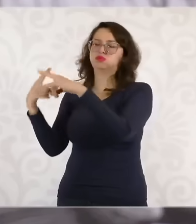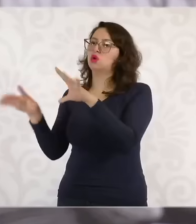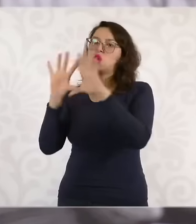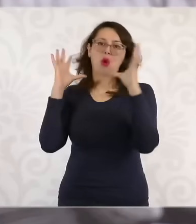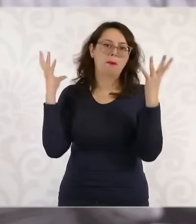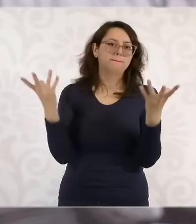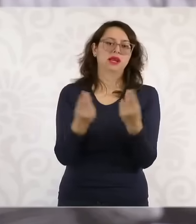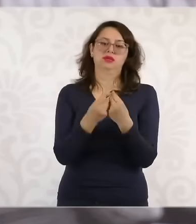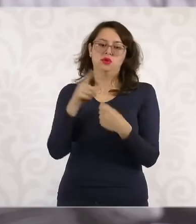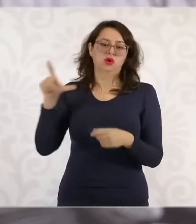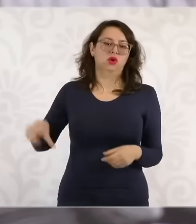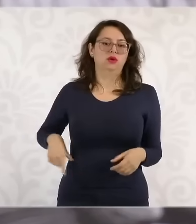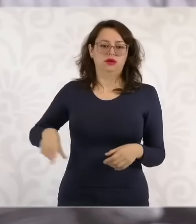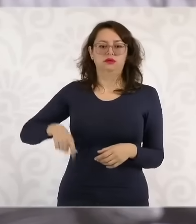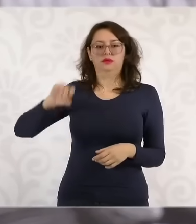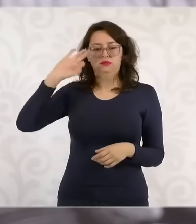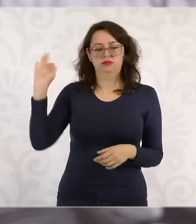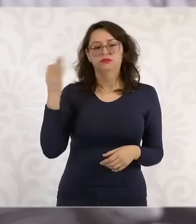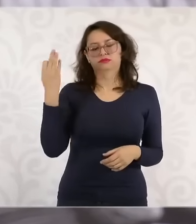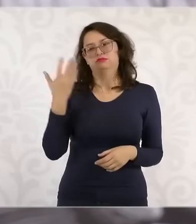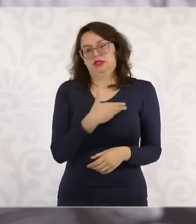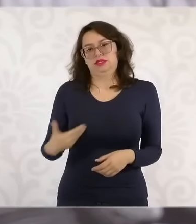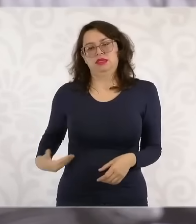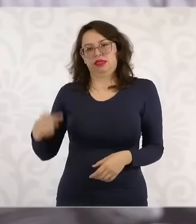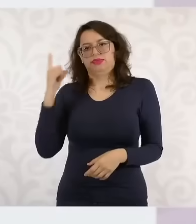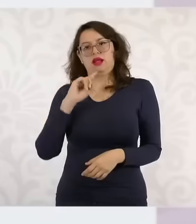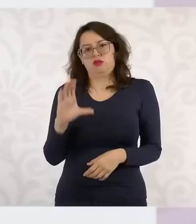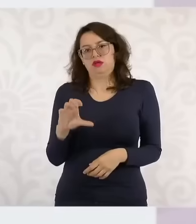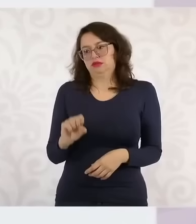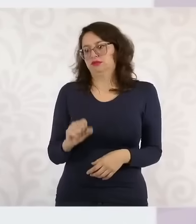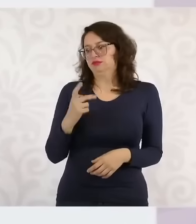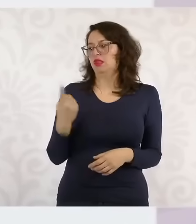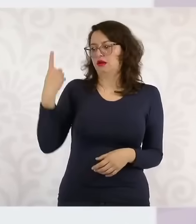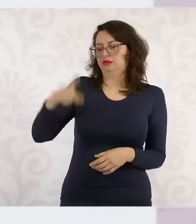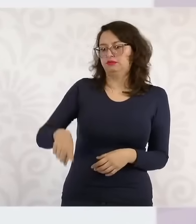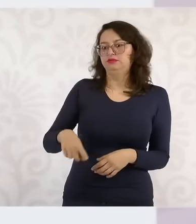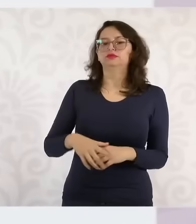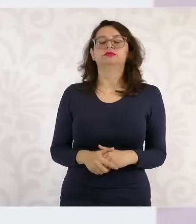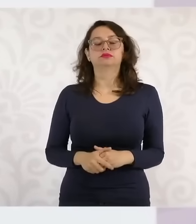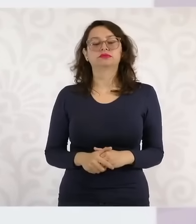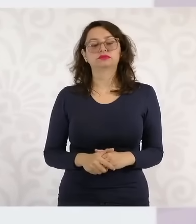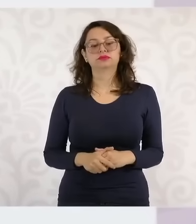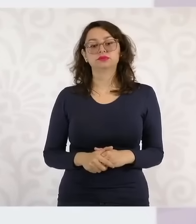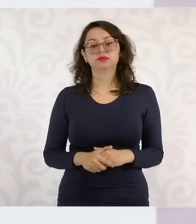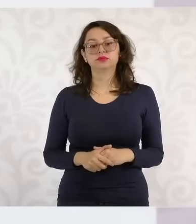el gobierno de la presidenta Claudia Sham y no se puede entender, como ella misma lo ha dicho,